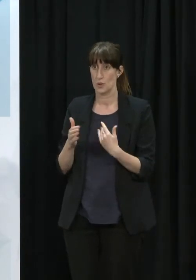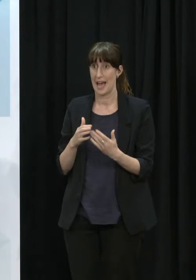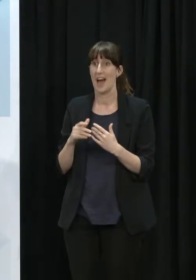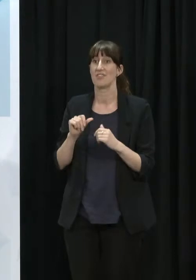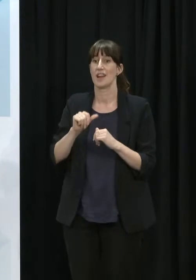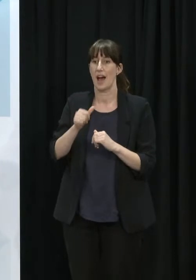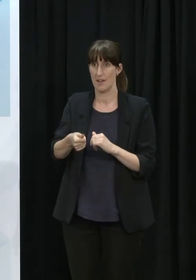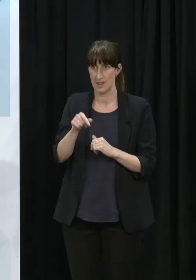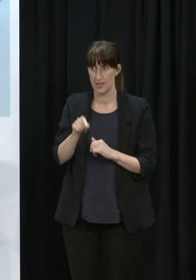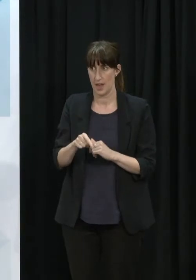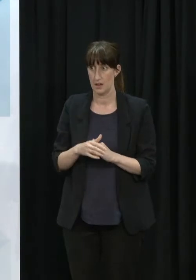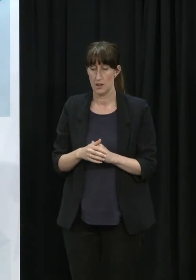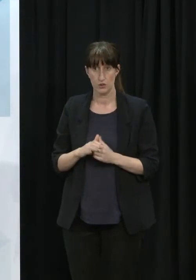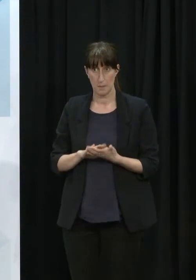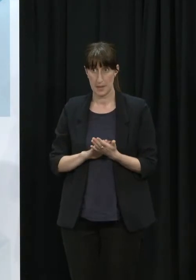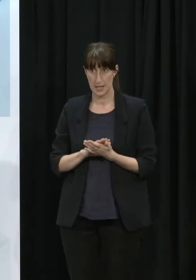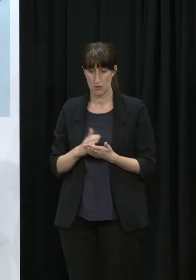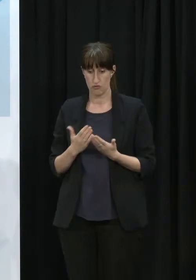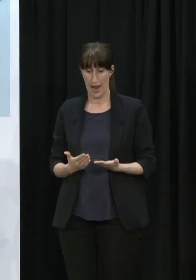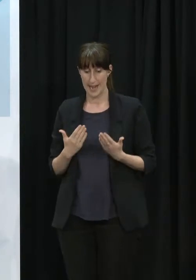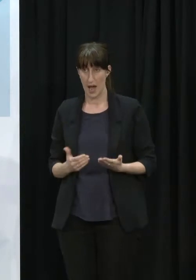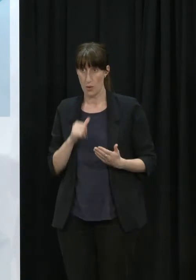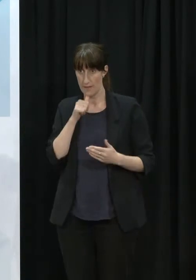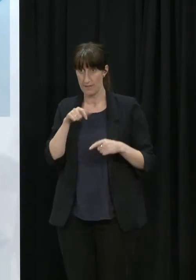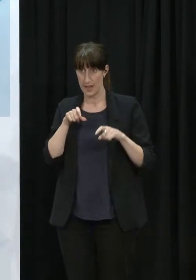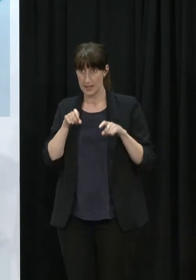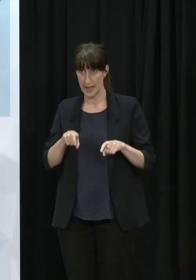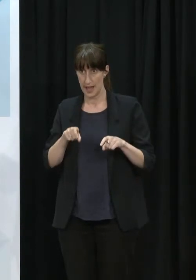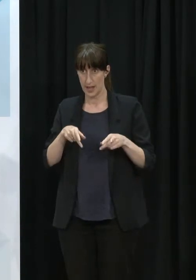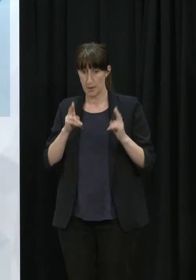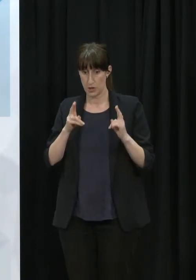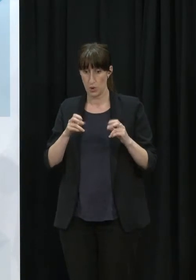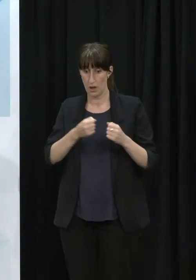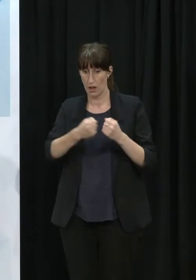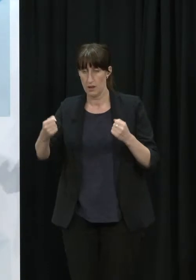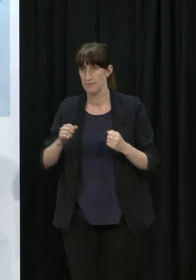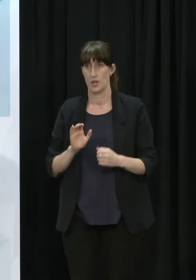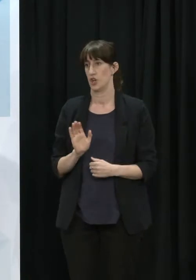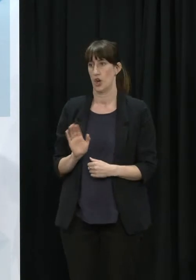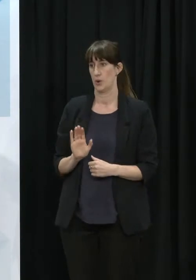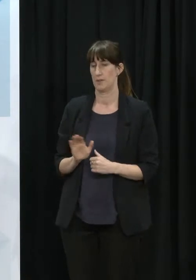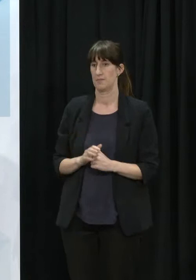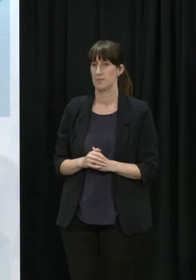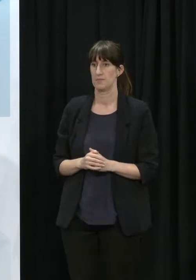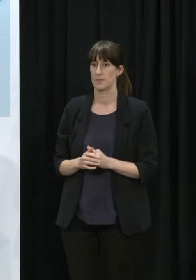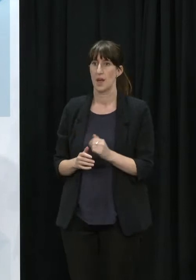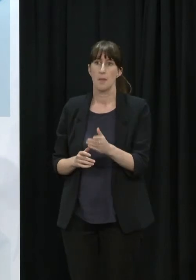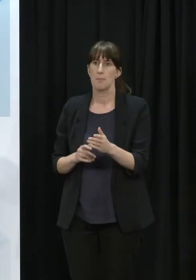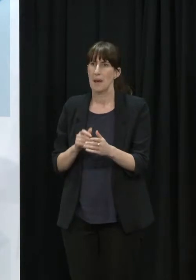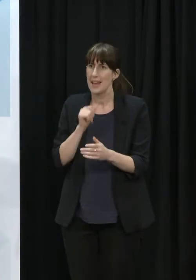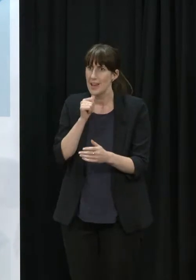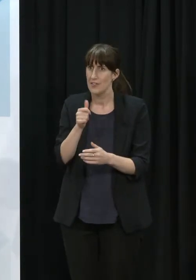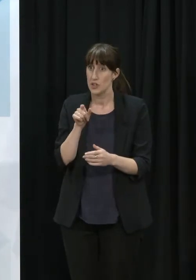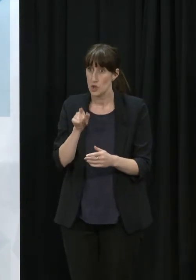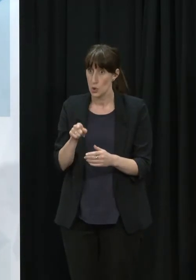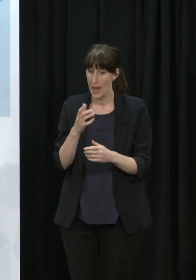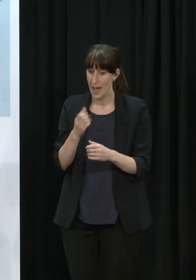ota. Ka whai mana tera i roto i